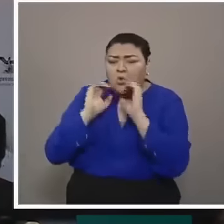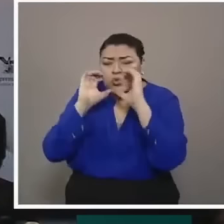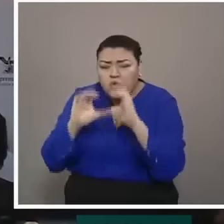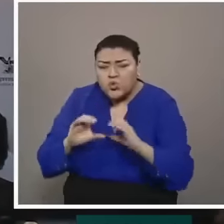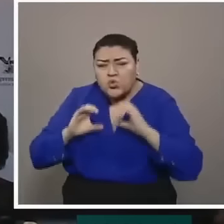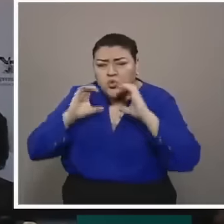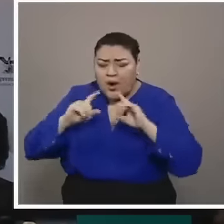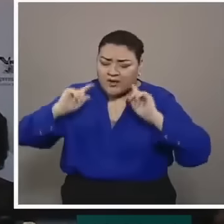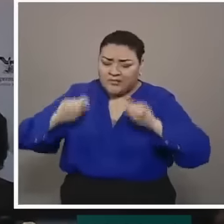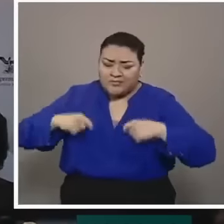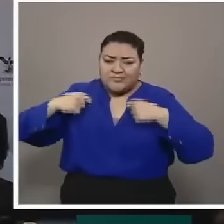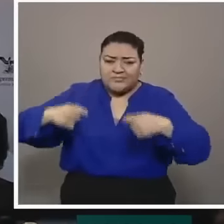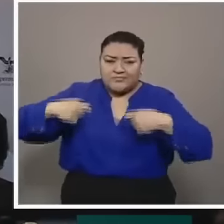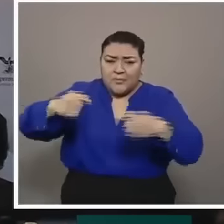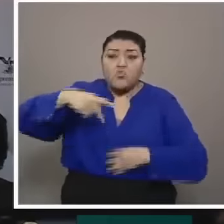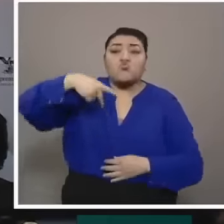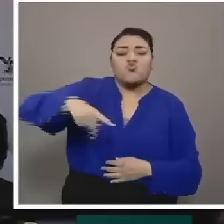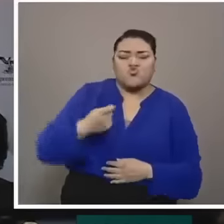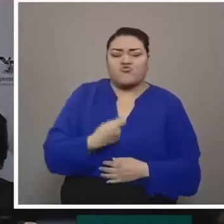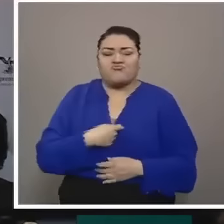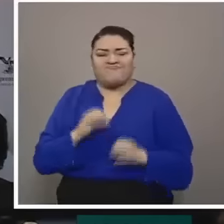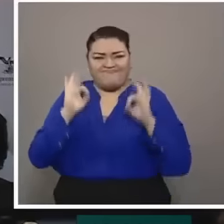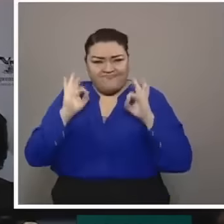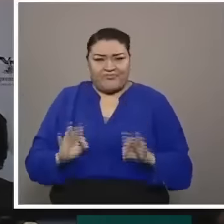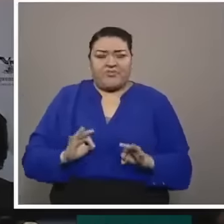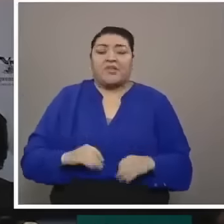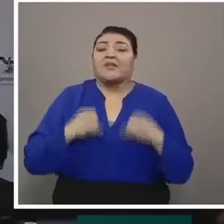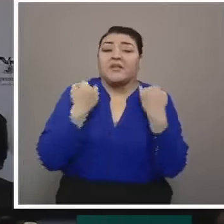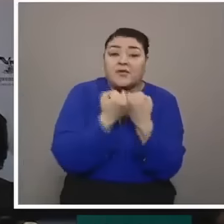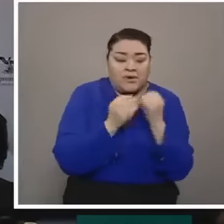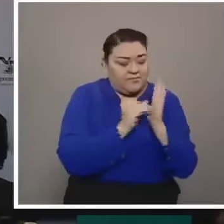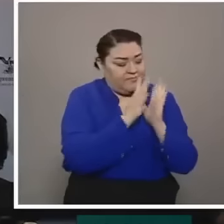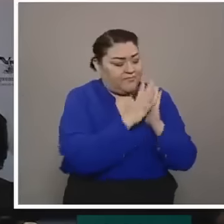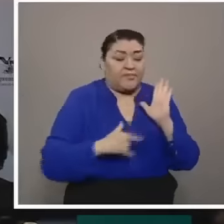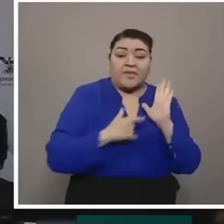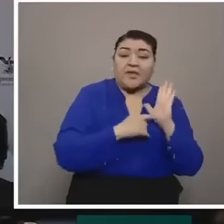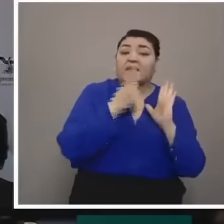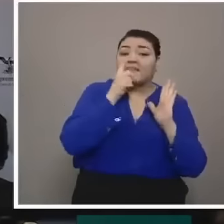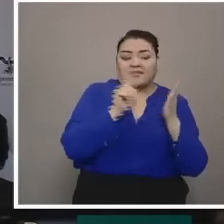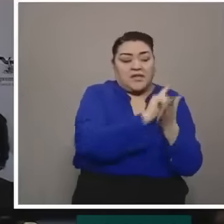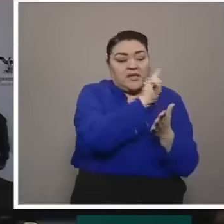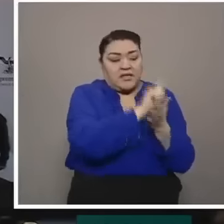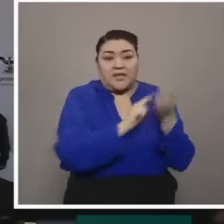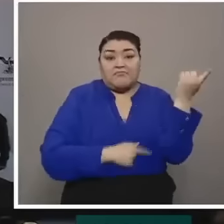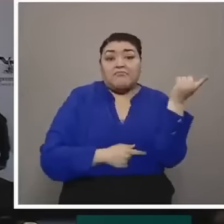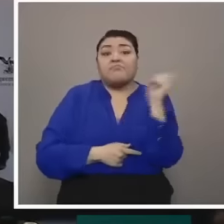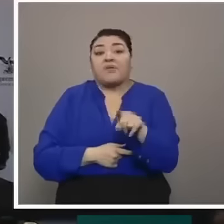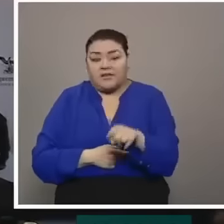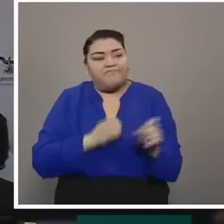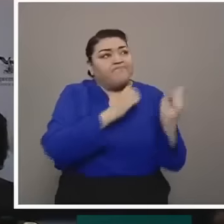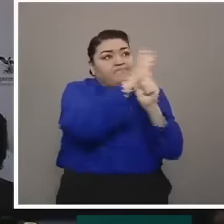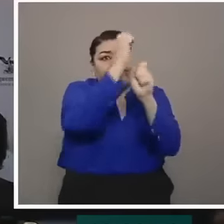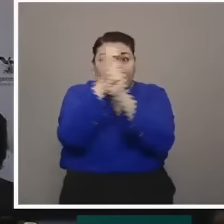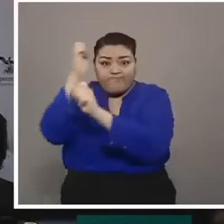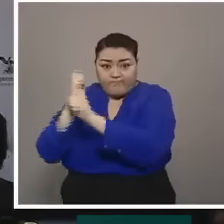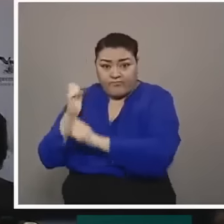identidad. También se prevé que poder reformador ordenó a las entidades federativas establecer en